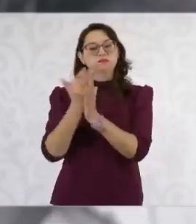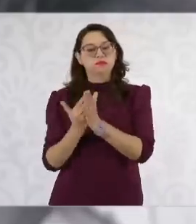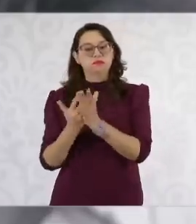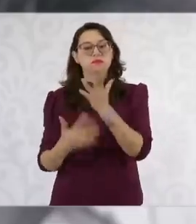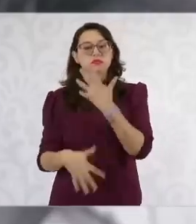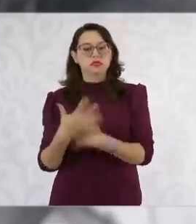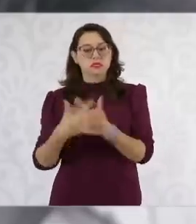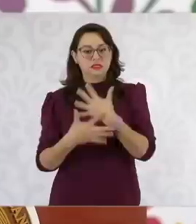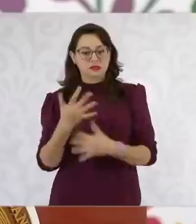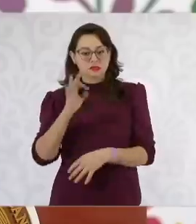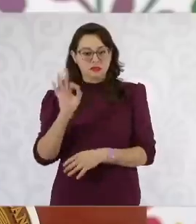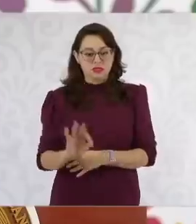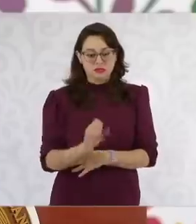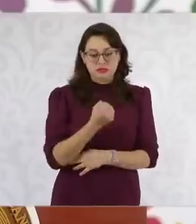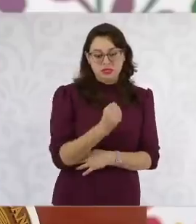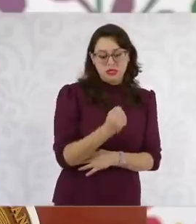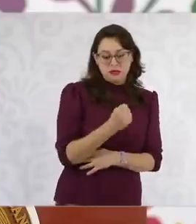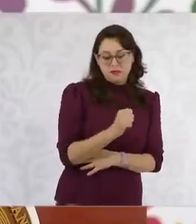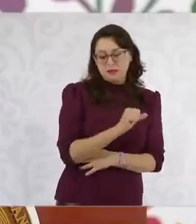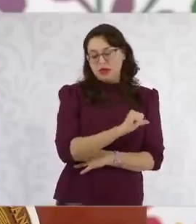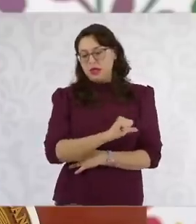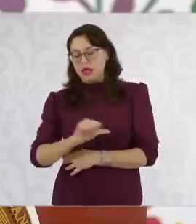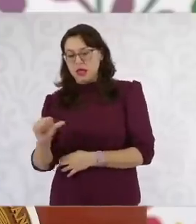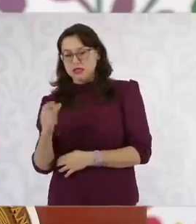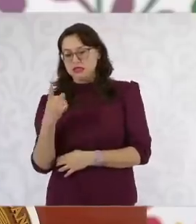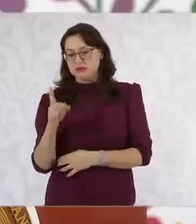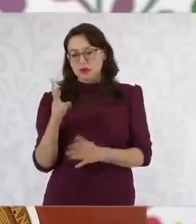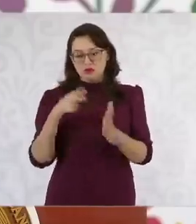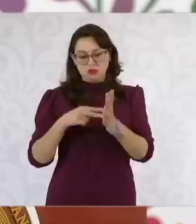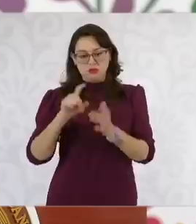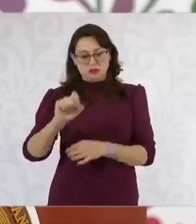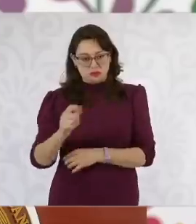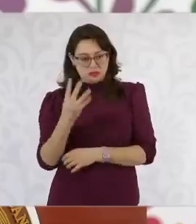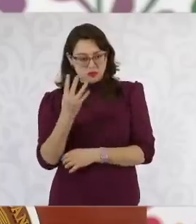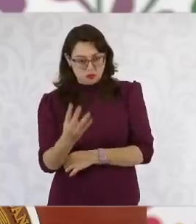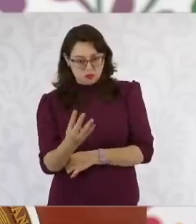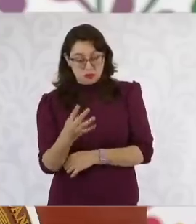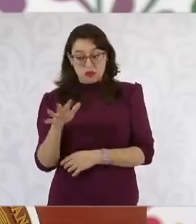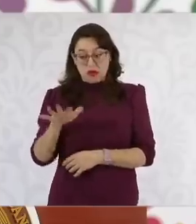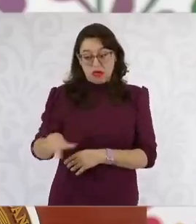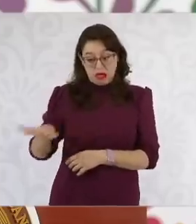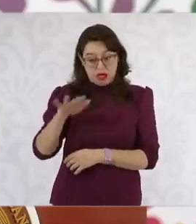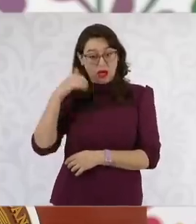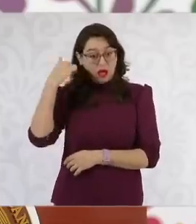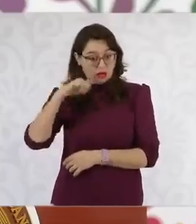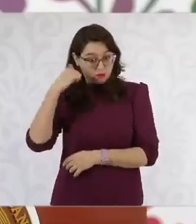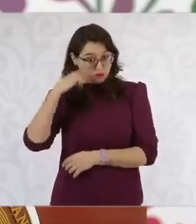entre septiembre y diciembre del 2024 en Guerrero pero específicamente en Acapulco la disminución en